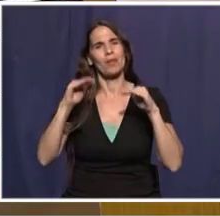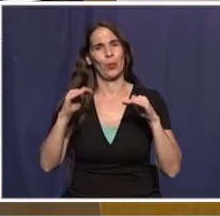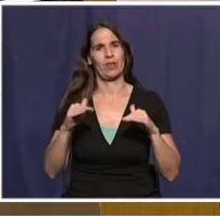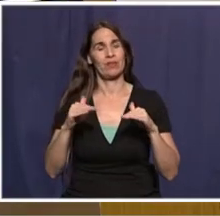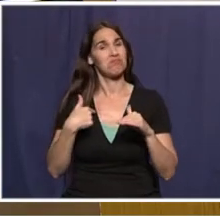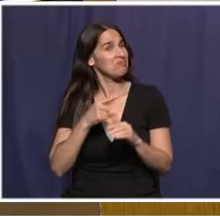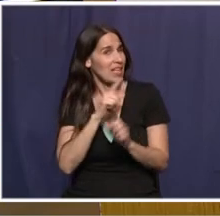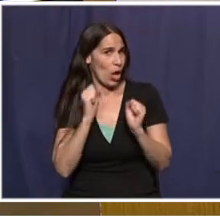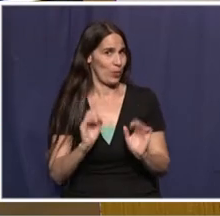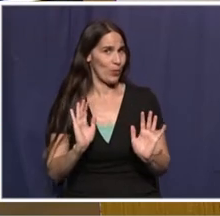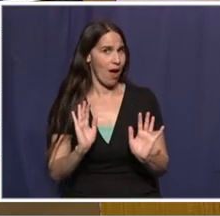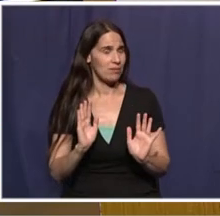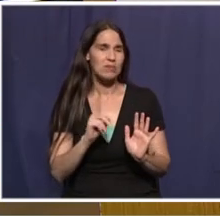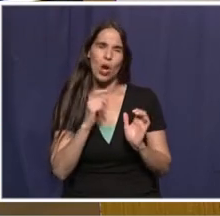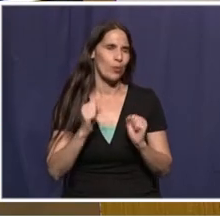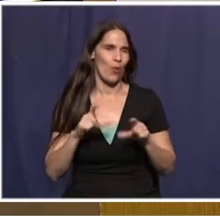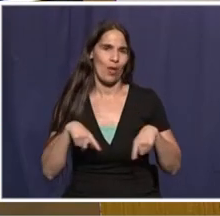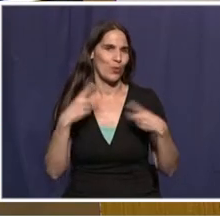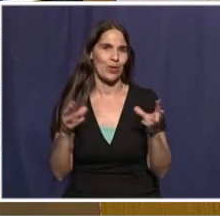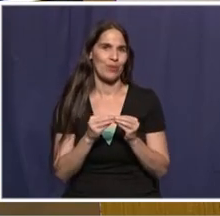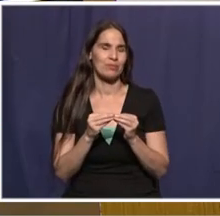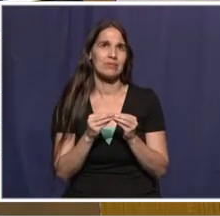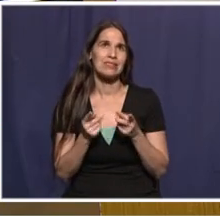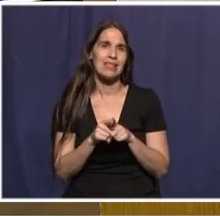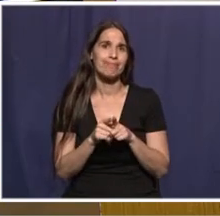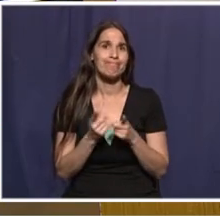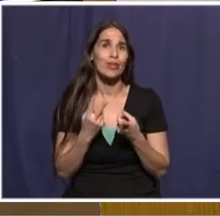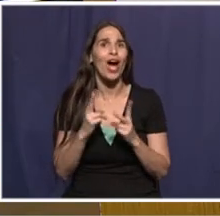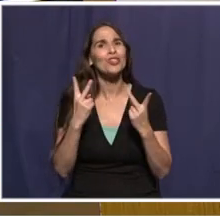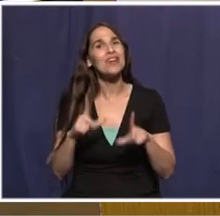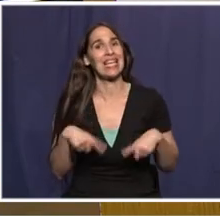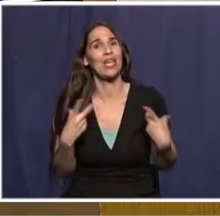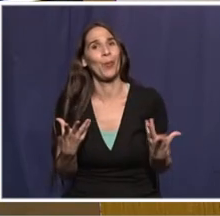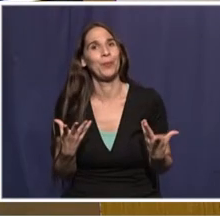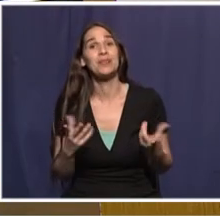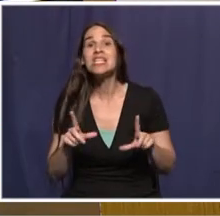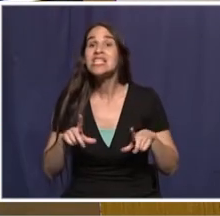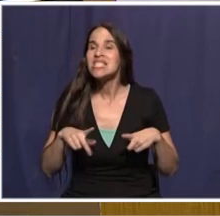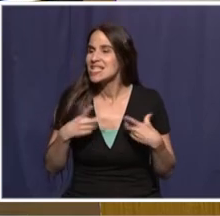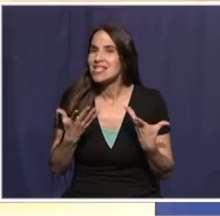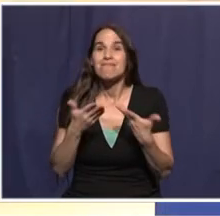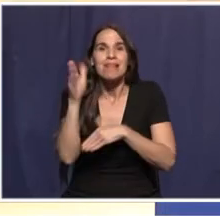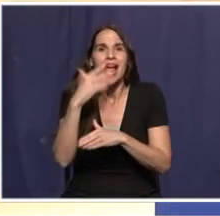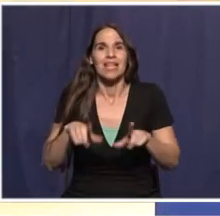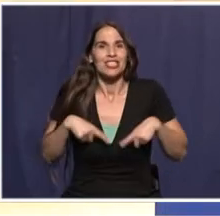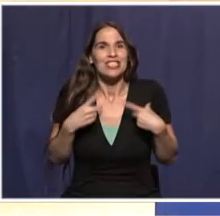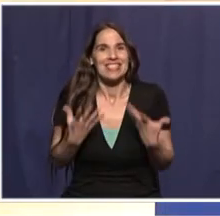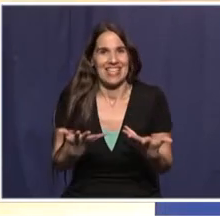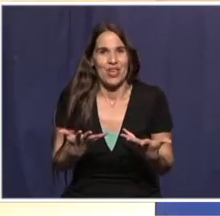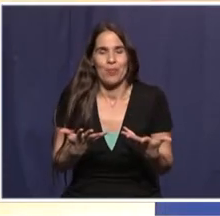לא בטוחה שהנושא כרגע הוא דו קיום لا أعتقد بأن المسألة الآن هي التعايش כמו שהוא פשוט קיום. الذي هو حاجة وجودية. קיומה של מדינה. وجود الدولة. מדינה שהיא מסגרת. יציבה. الدولة التي هي اطار. دولة ثابتة. שהיא בעלת המונופול هي صاحبة الحق الوحيدة